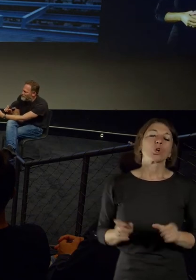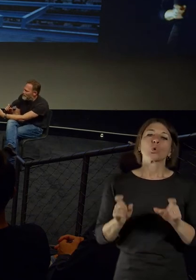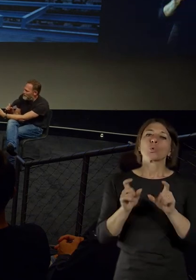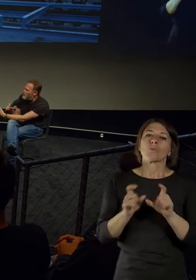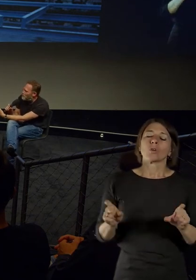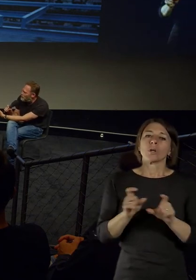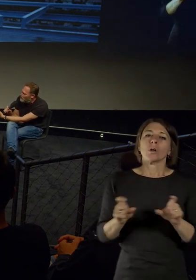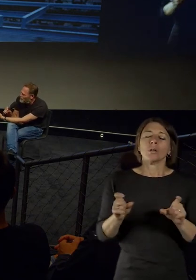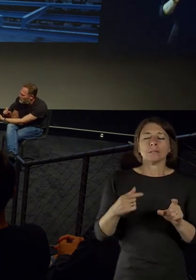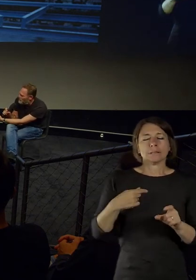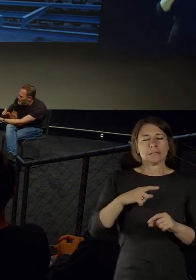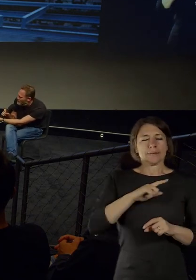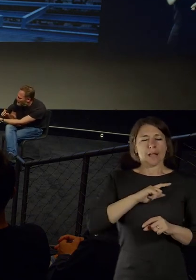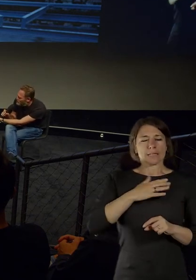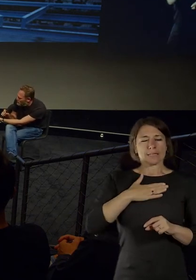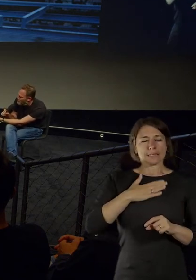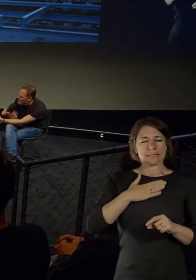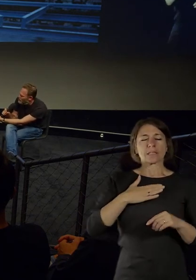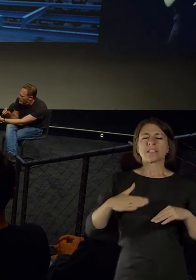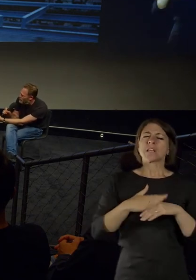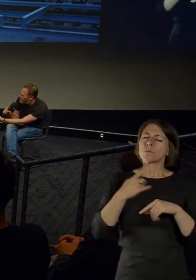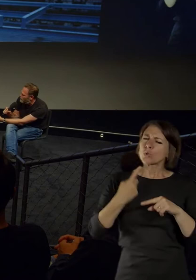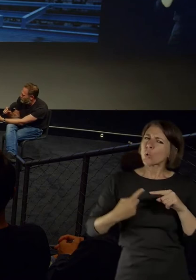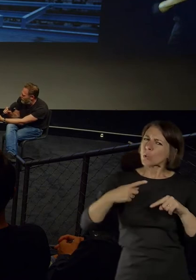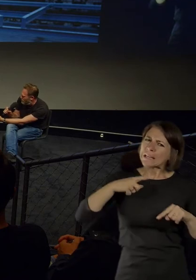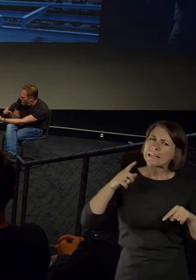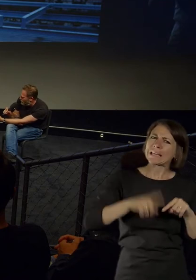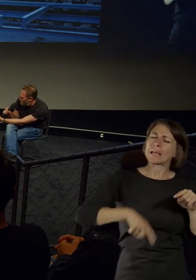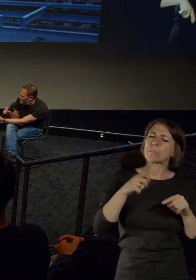Mně třeba do budoucna chybí debata, co to teda fakt je ta věž.